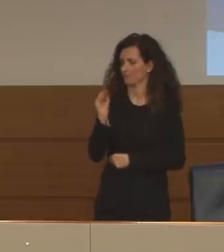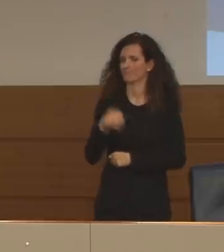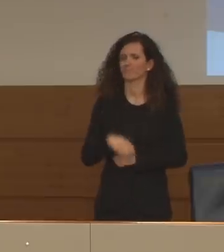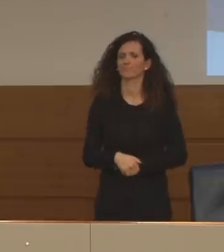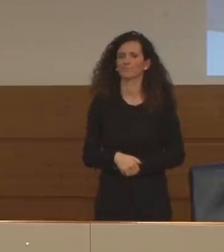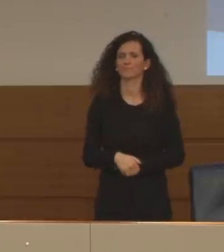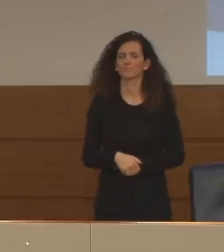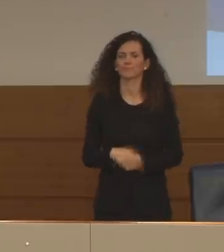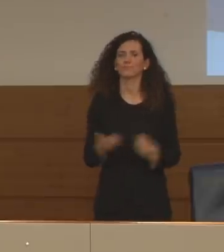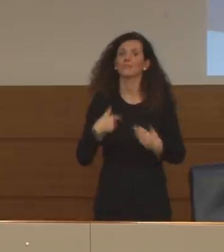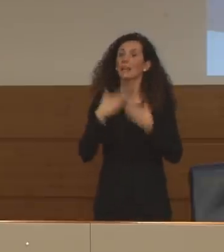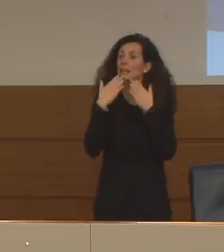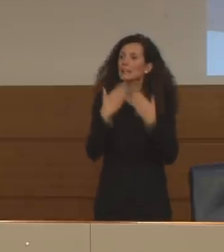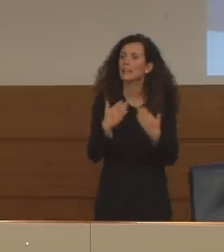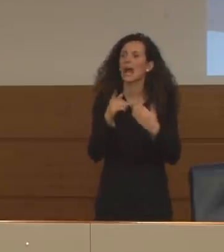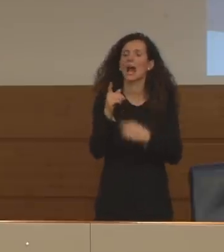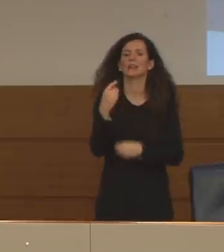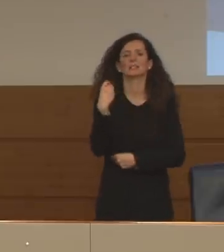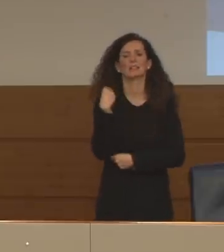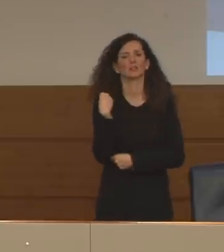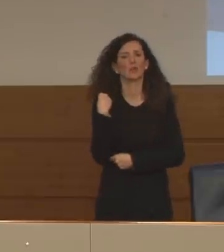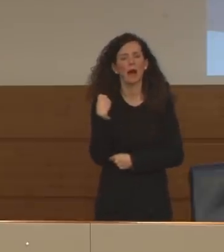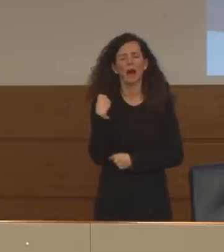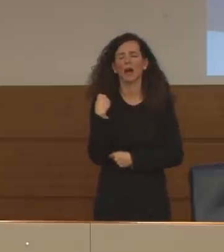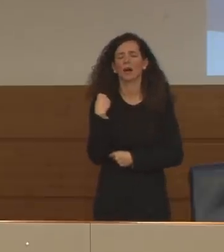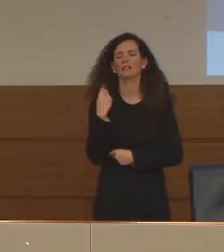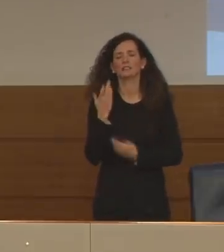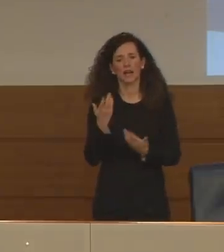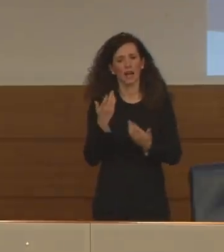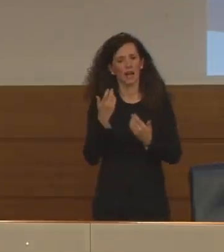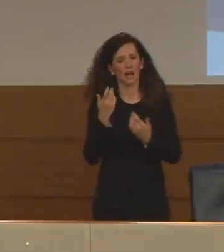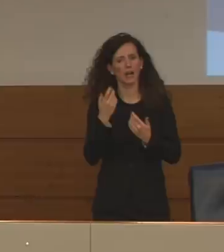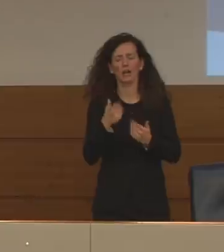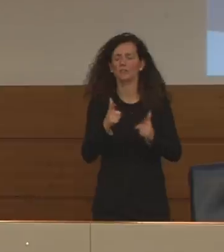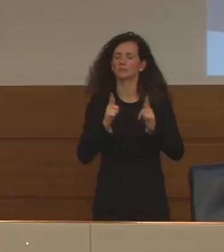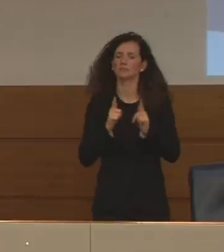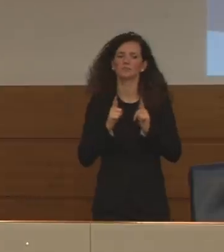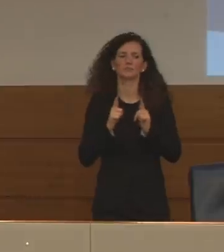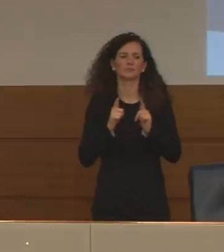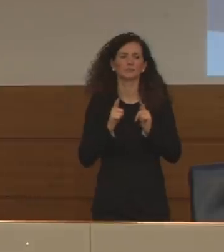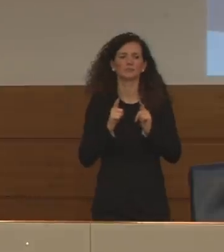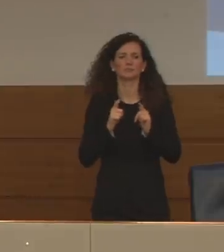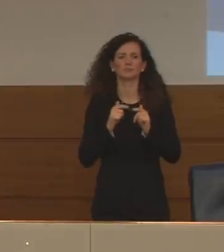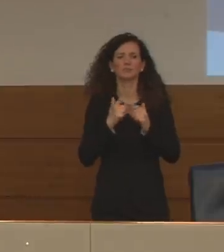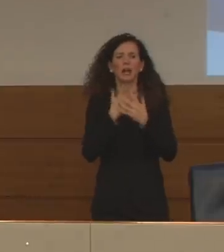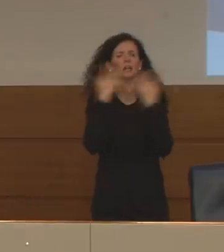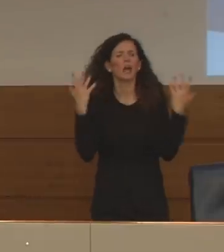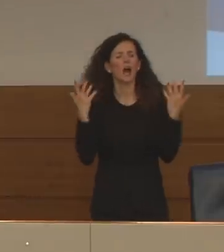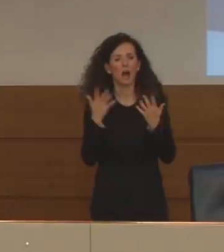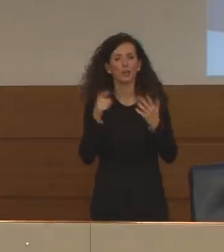cosa ringrazio perché è stato a mandare che Grazie per la domanda perché permette di essere molto chiari su tutto il tema che riguarda i vari presidi